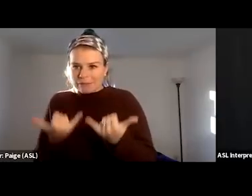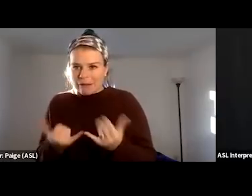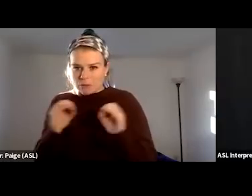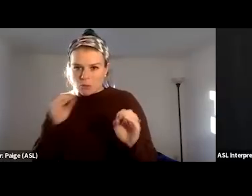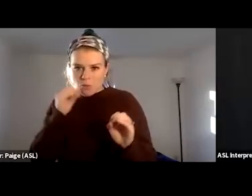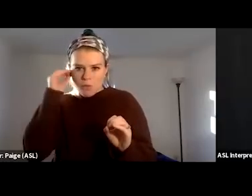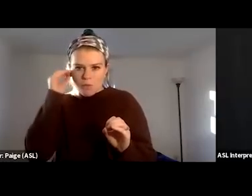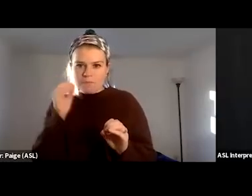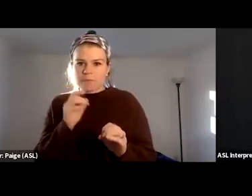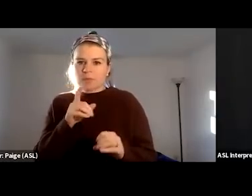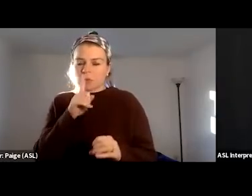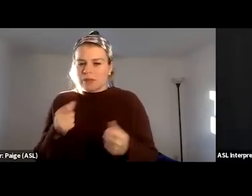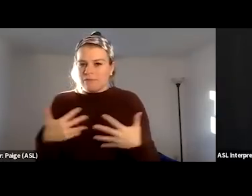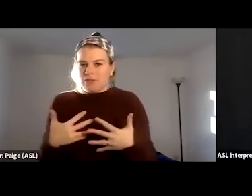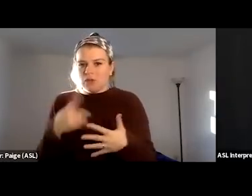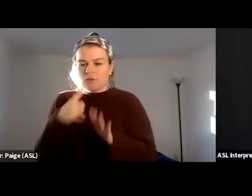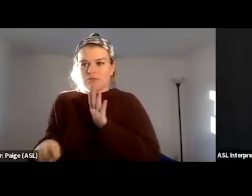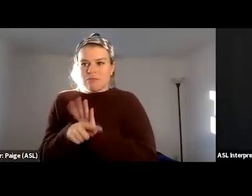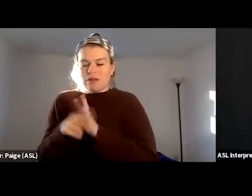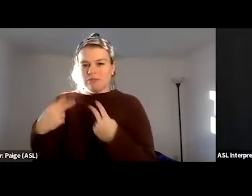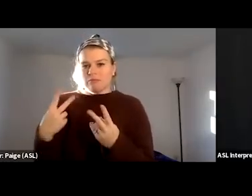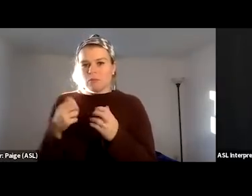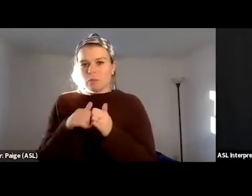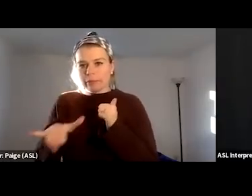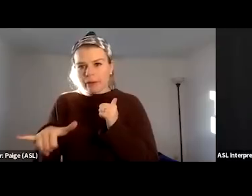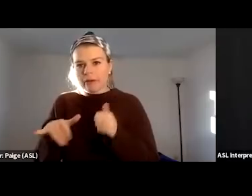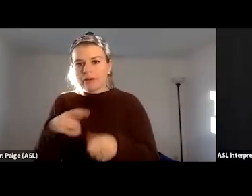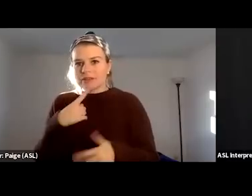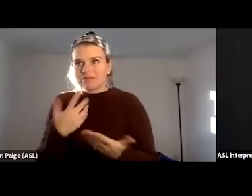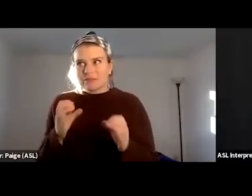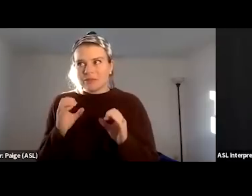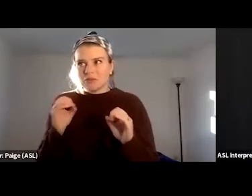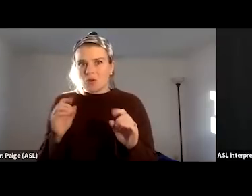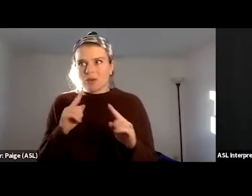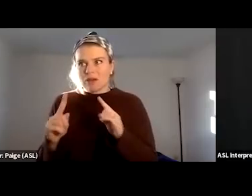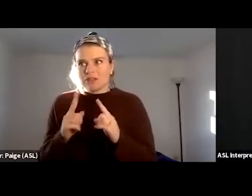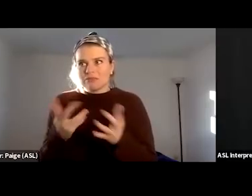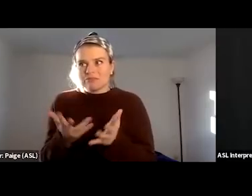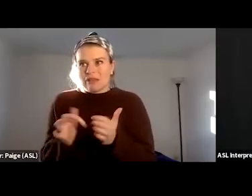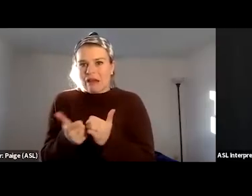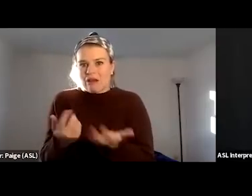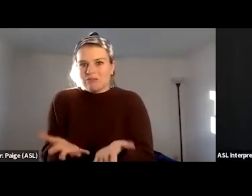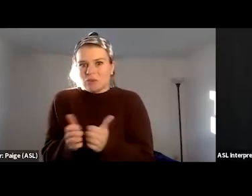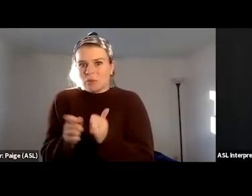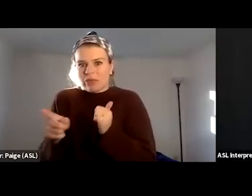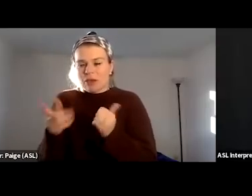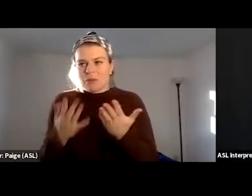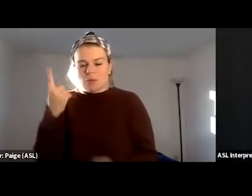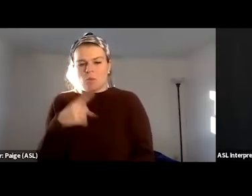Y su miedo a los significados negativos alrededor de eso. Él dijo: "Simplemente no tenía conversación para tener con ellos. Podrían haberse preguntado por qué estaba sin hogar